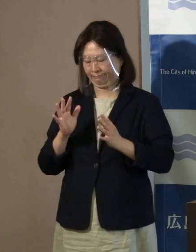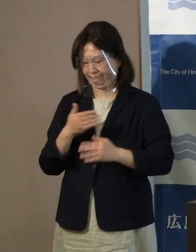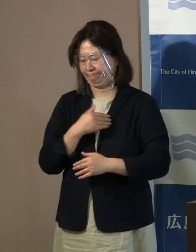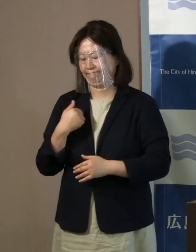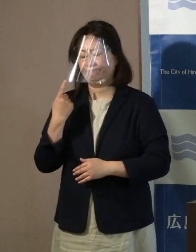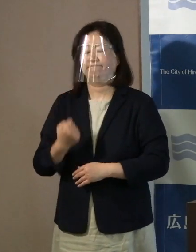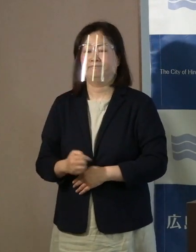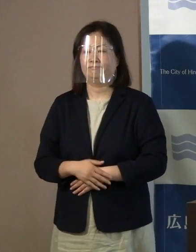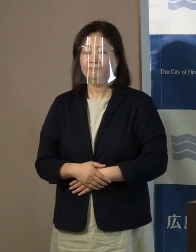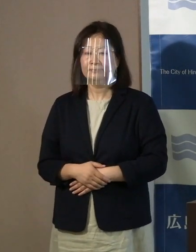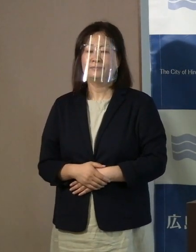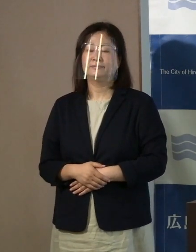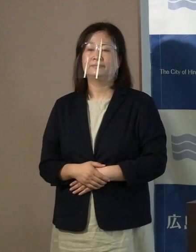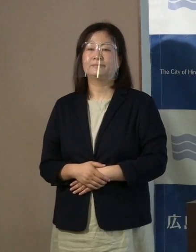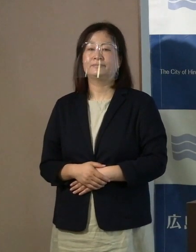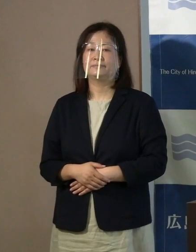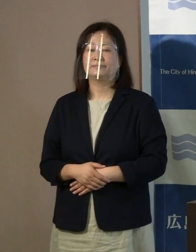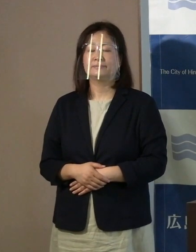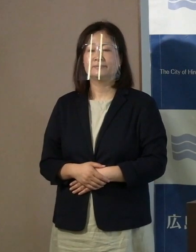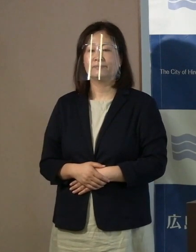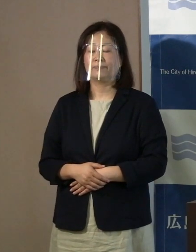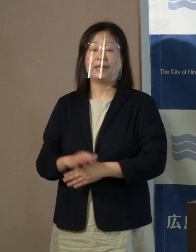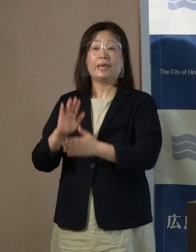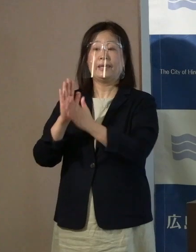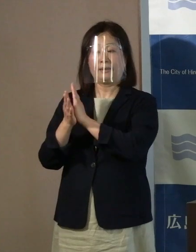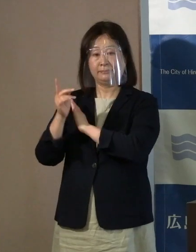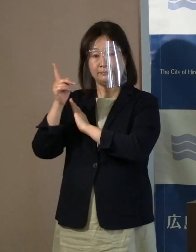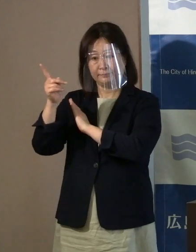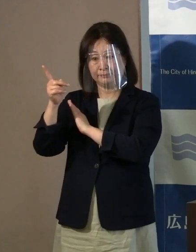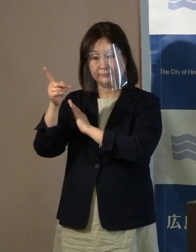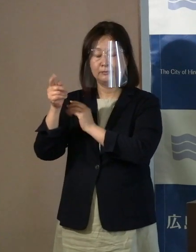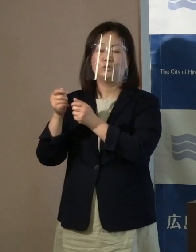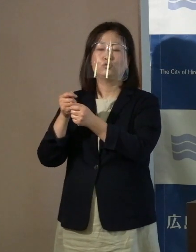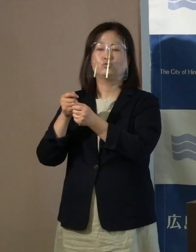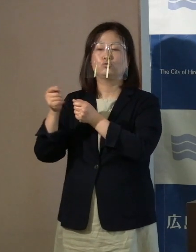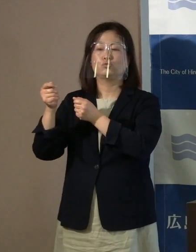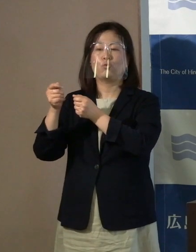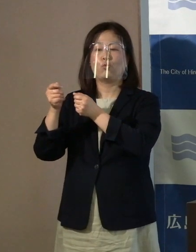これは､国の方で言っています､ 県の方にある程度調整用のワクチンを